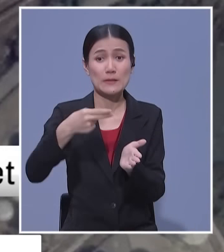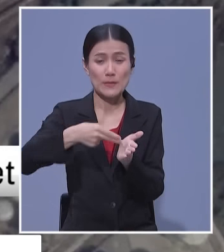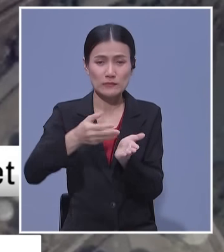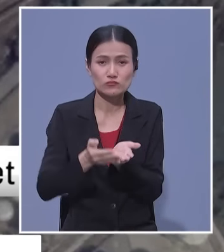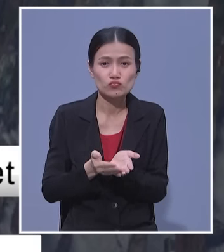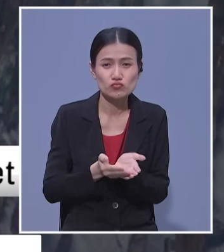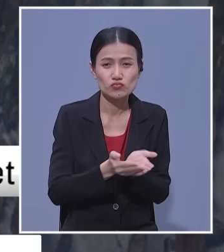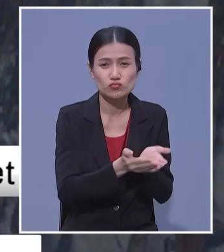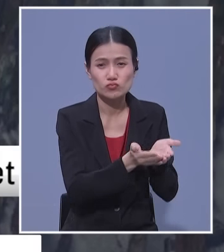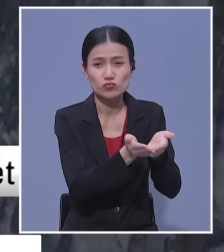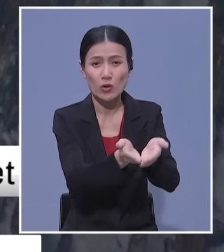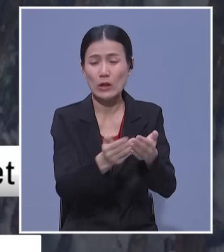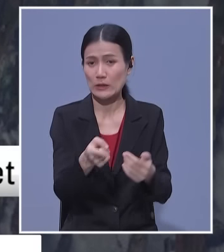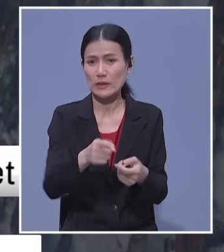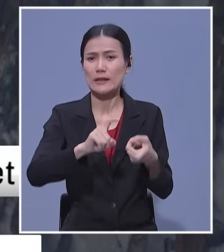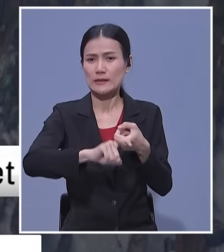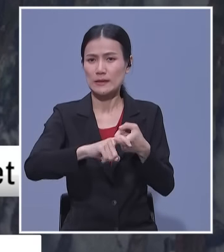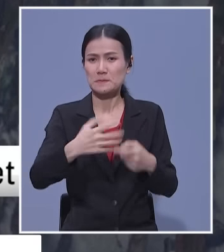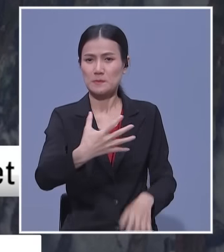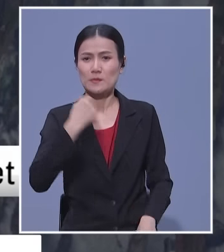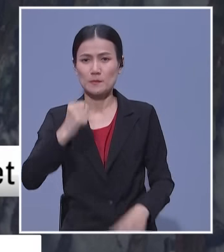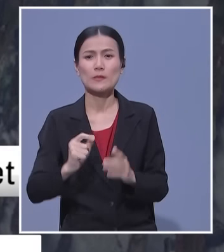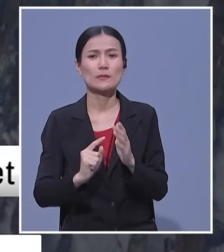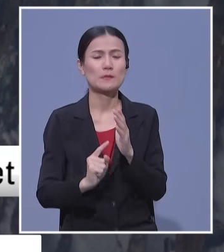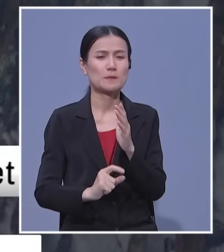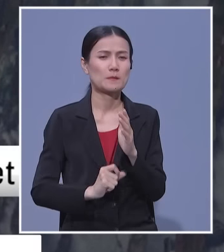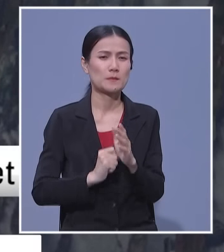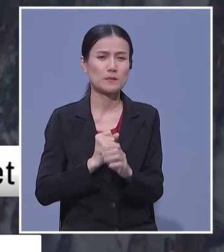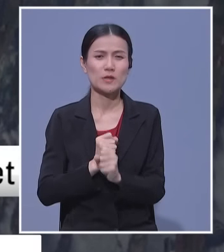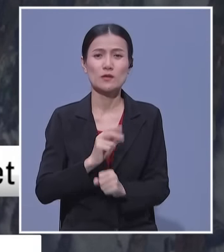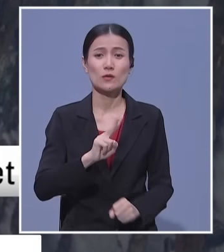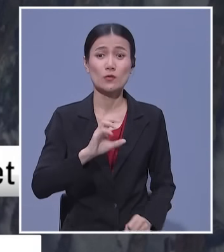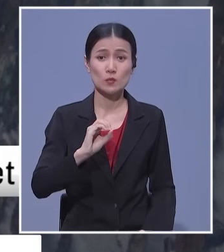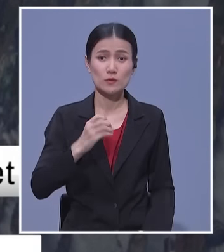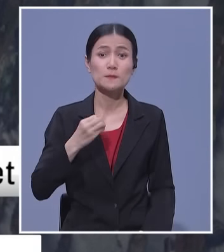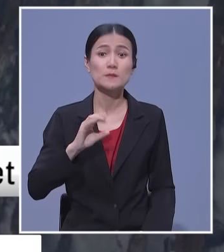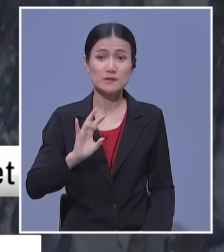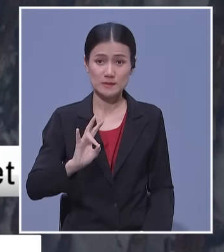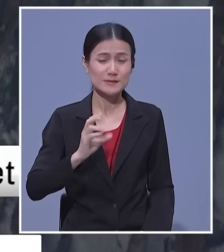รัสเซียเองเข้ายึดครองตั้งแต่ปี 2014 ภา ราบความเสียหายถูกเผยแพร่ออกมาหลังจากที่